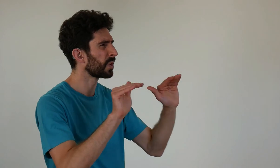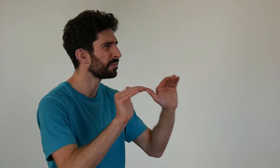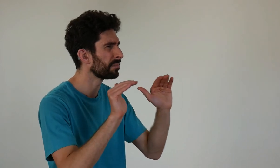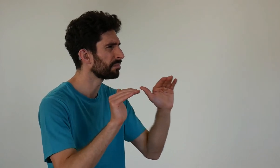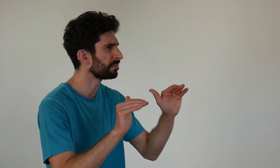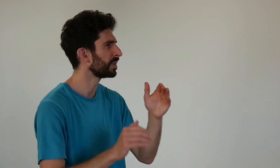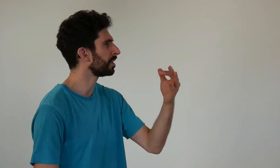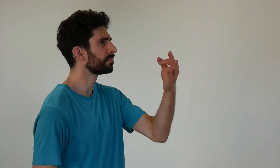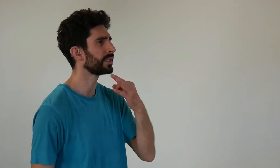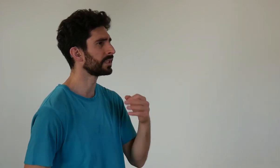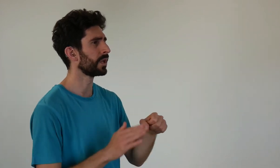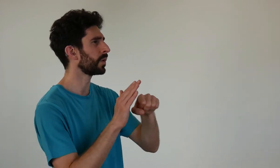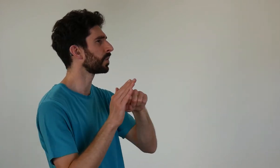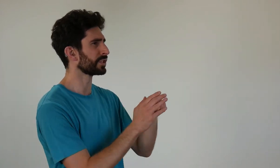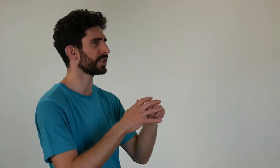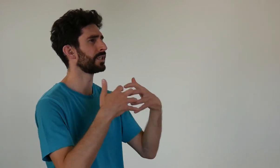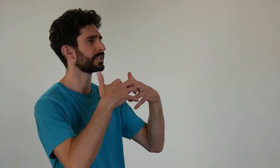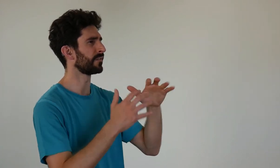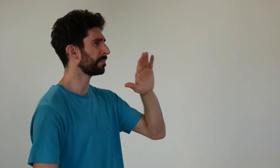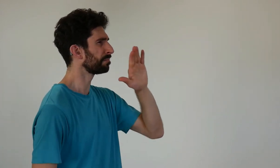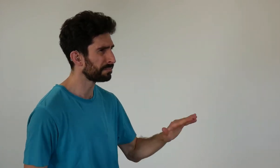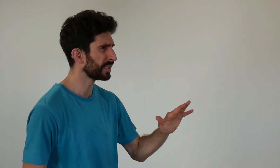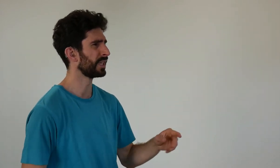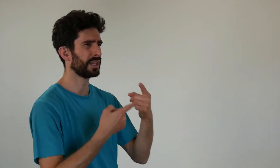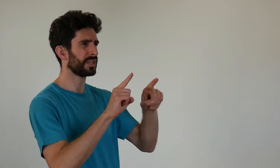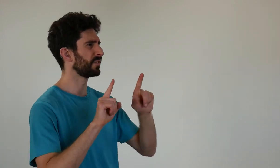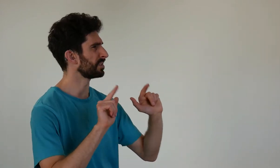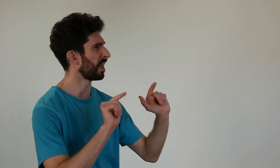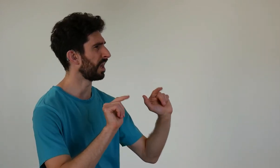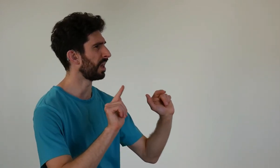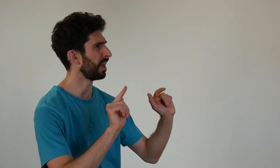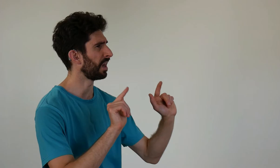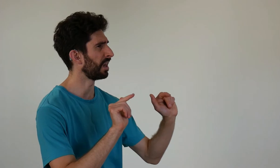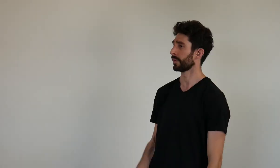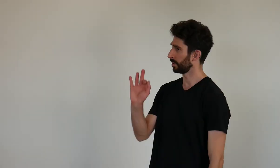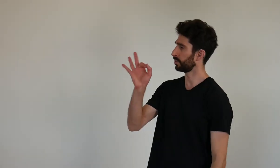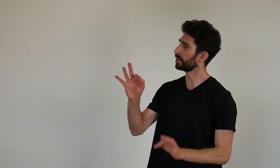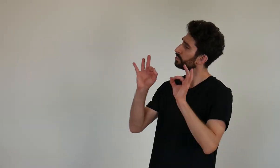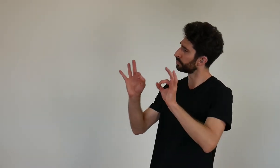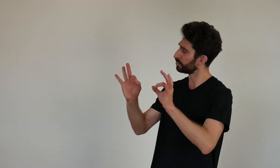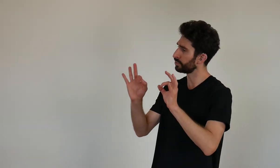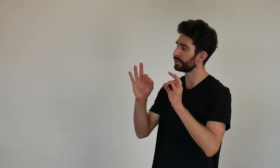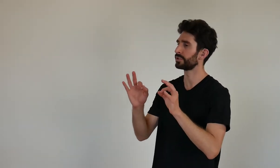Mais quand même on m'a dit que dans le cerveau des gauchers, il y a une différence. Oui, c'est juste.